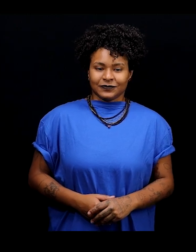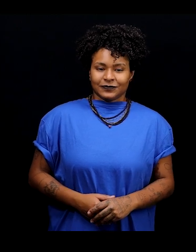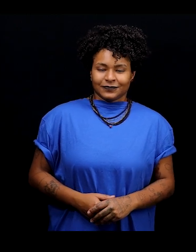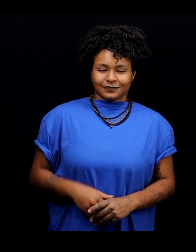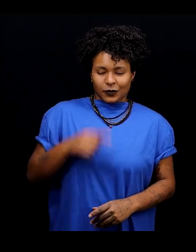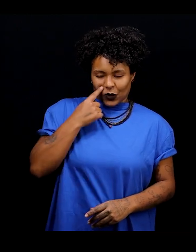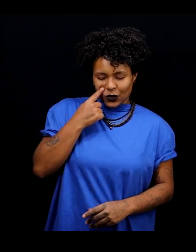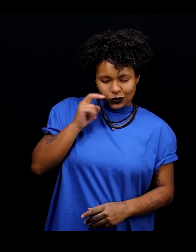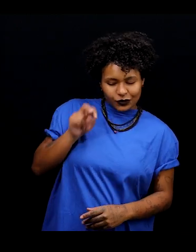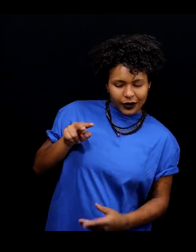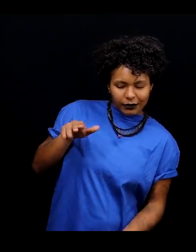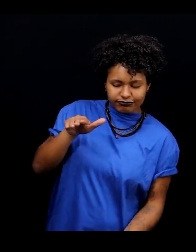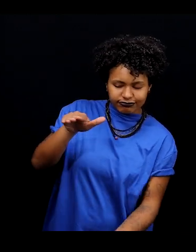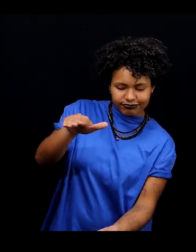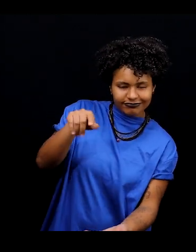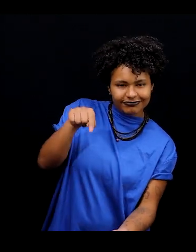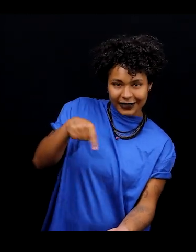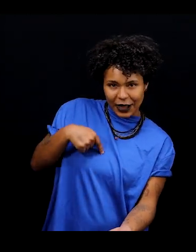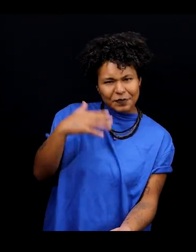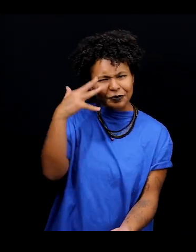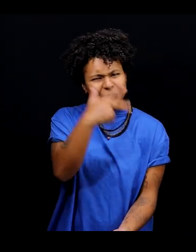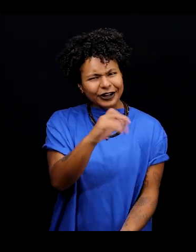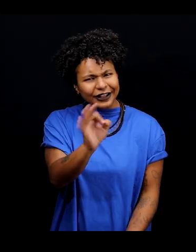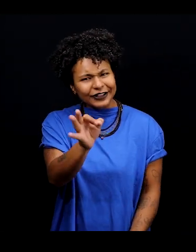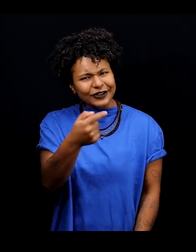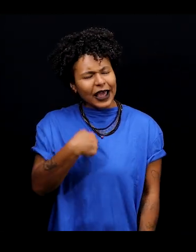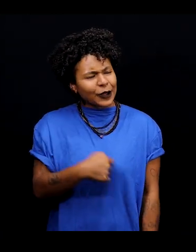Deixa eu ver aqui, vou usar o mesmo princípio. -Não é bonito? Estou encantado.